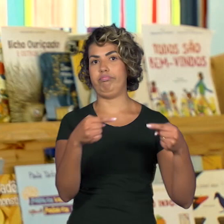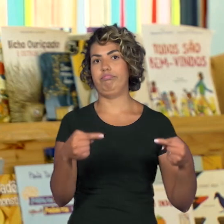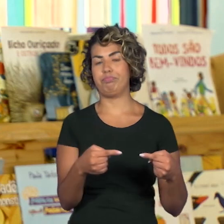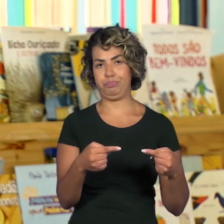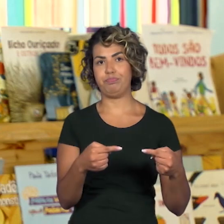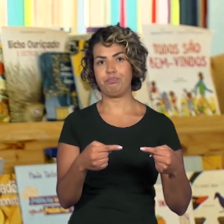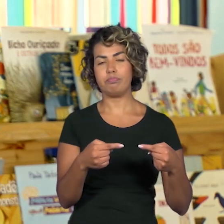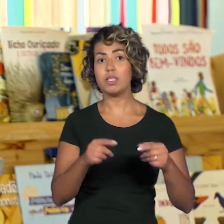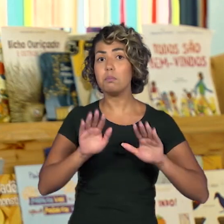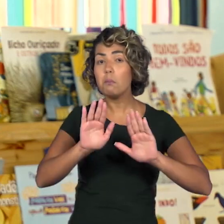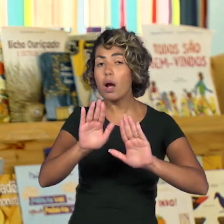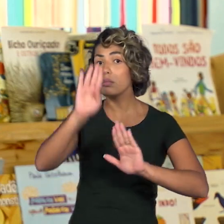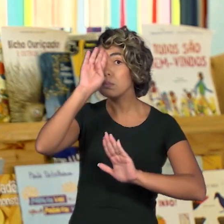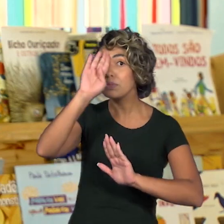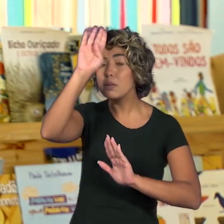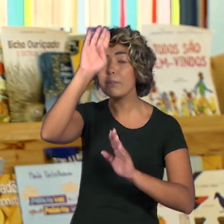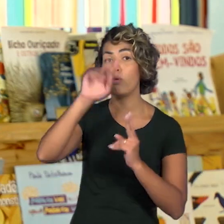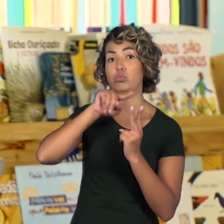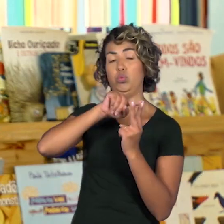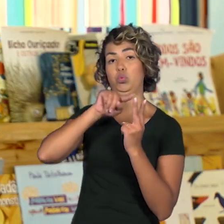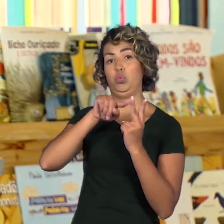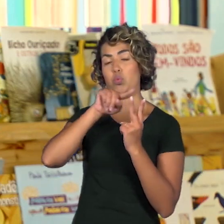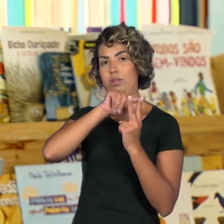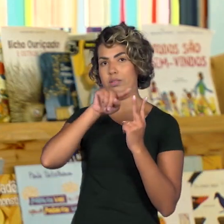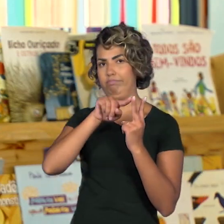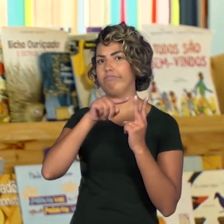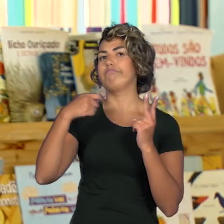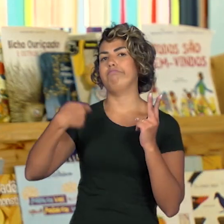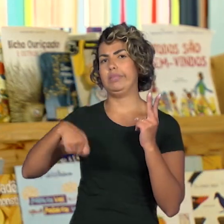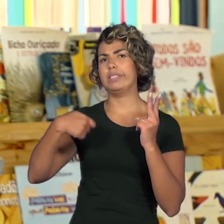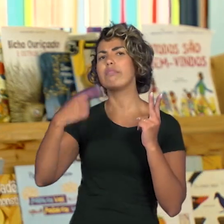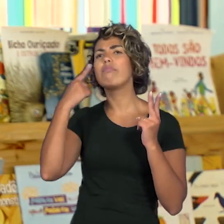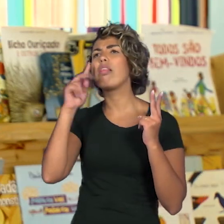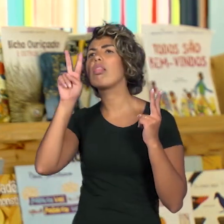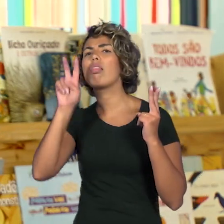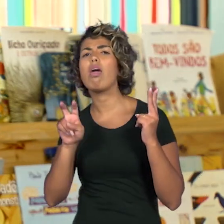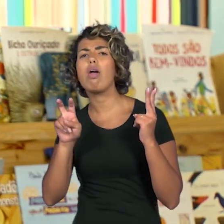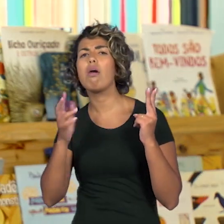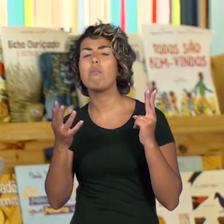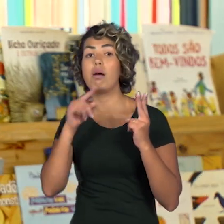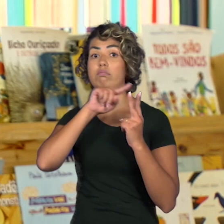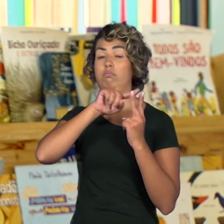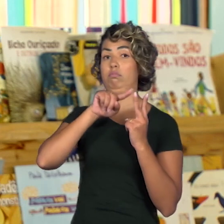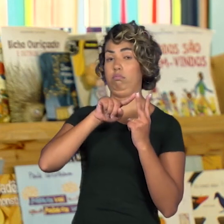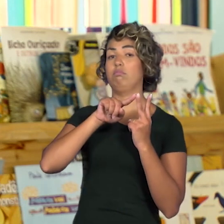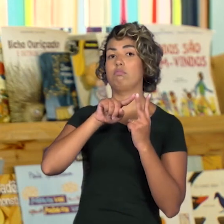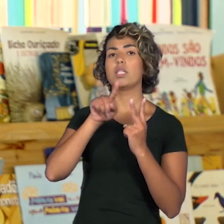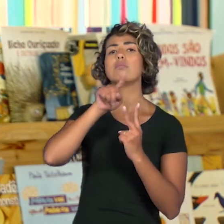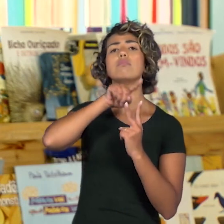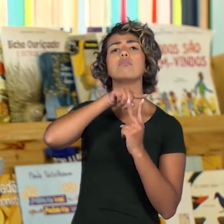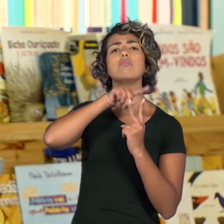DUAS QUESTÕES DEVEM SER CONSIDERADAS NA HORA DE DEFINIR O TEMA DA FORMAÇÃO. A PRIMEIRA DELAS: